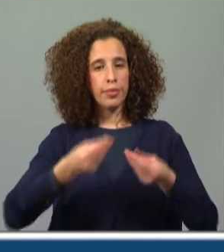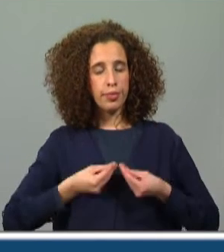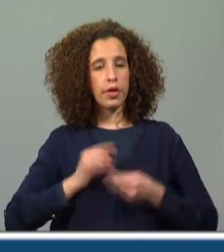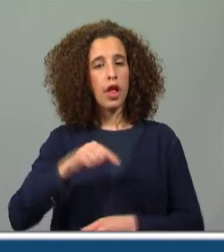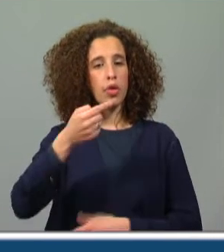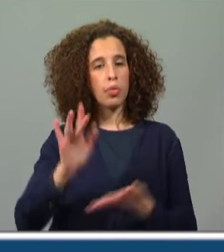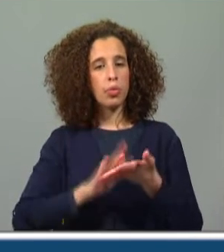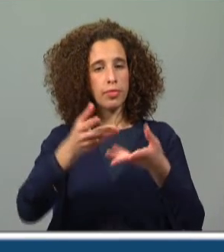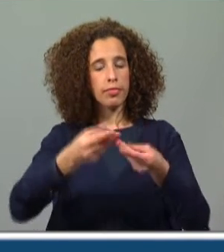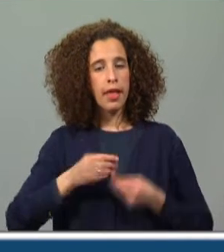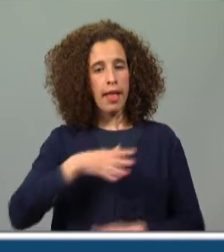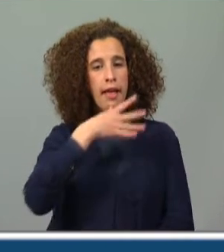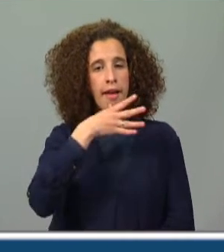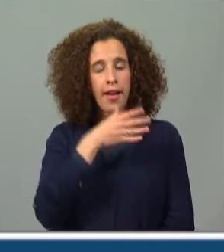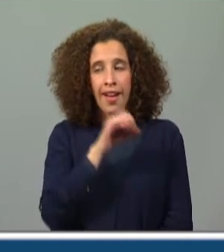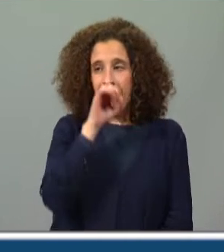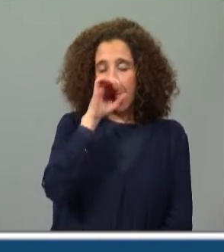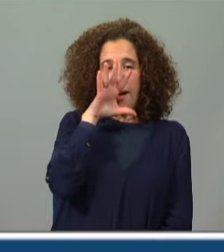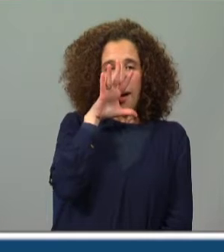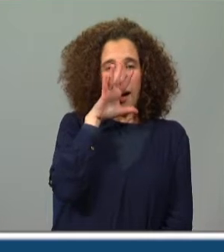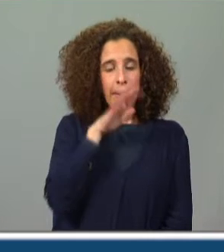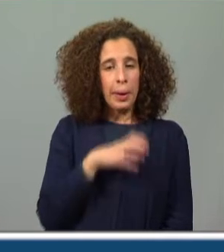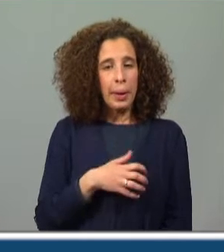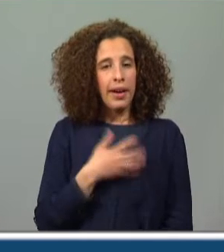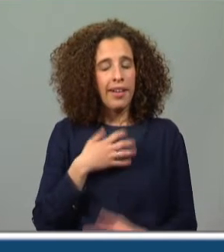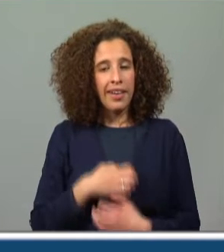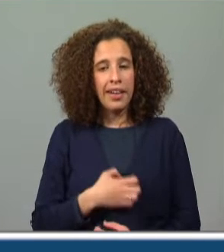receber o livro é narradora ficou tão Surpreendida tão emocionada que não 收到這本書是敘述者是如此驚訝 興奮 不